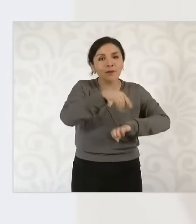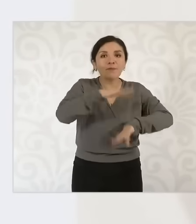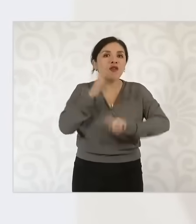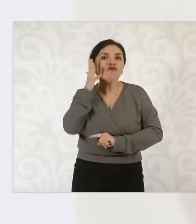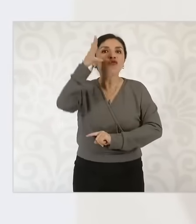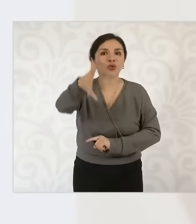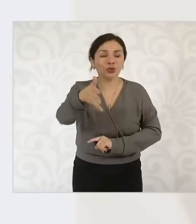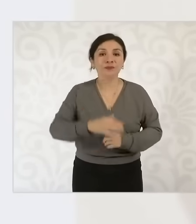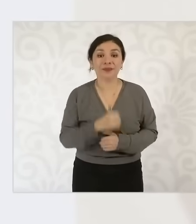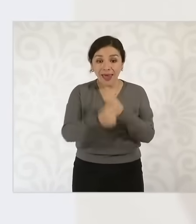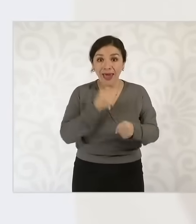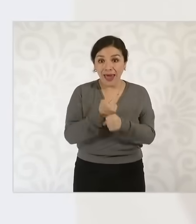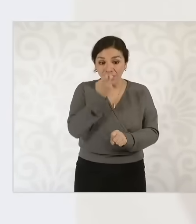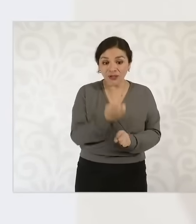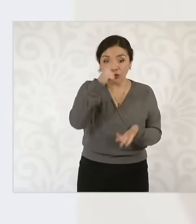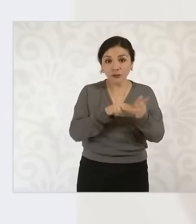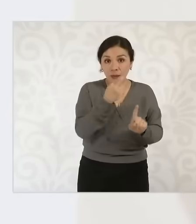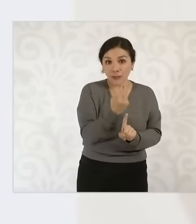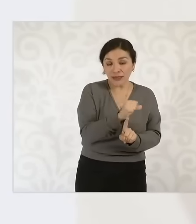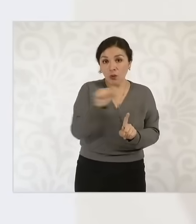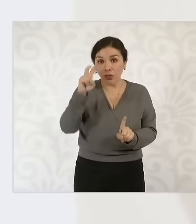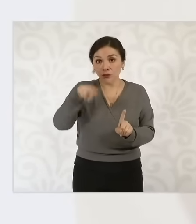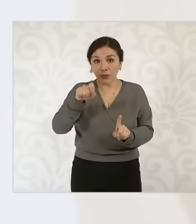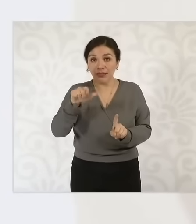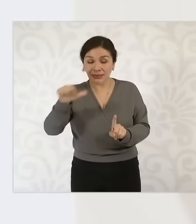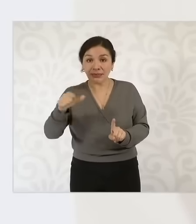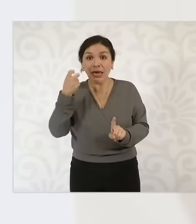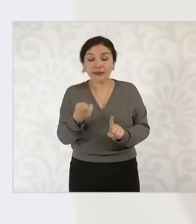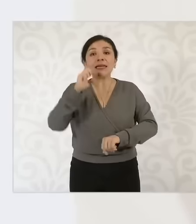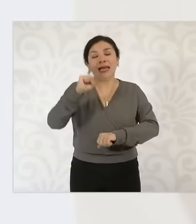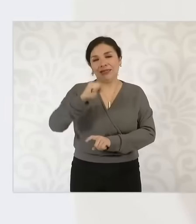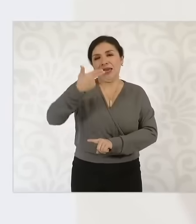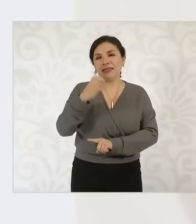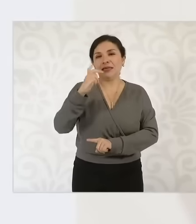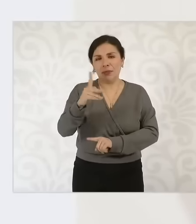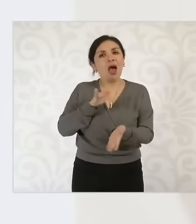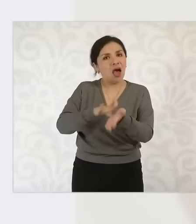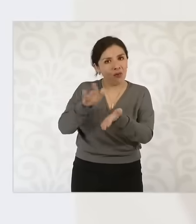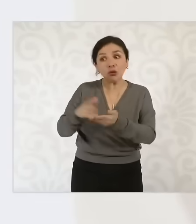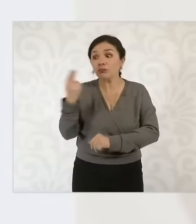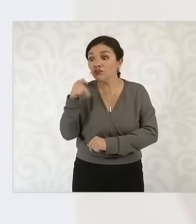Durante 2025 y 26, la Secretaría de Hacienda apoyará los requerimientos financieros de Pemex,